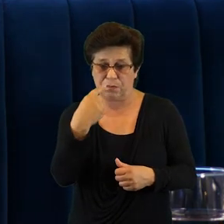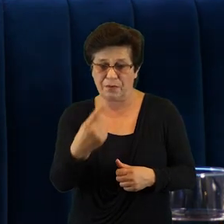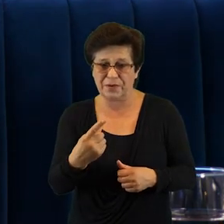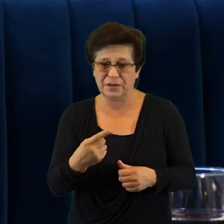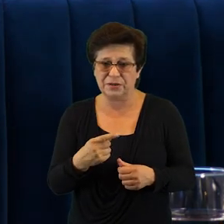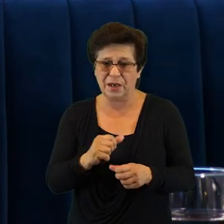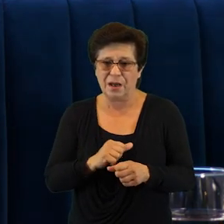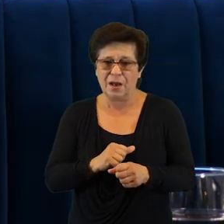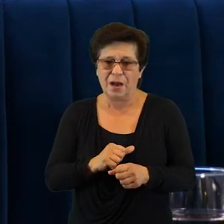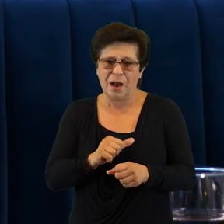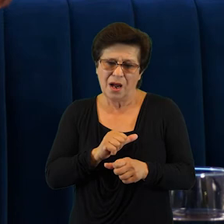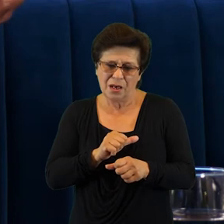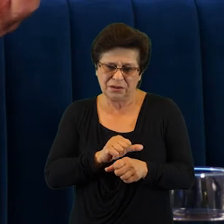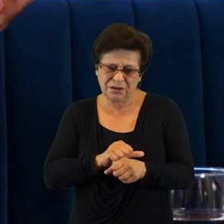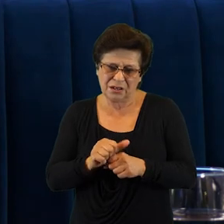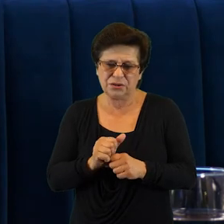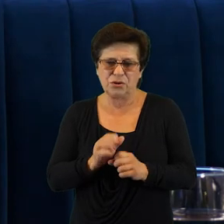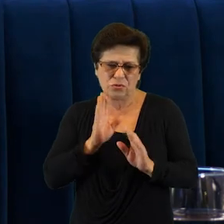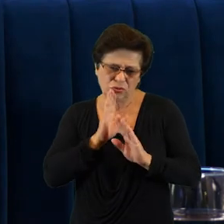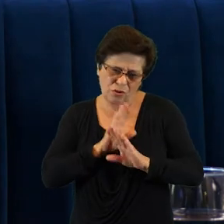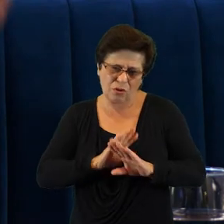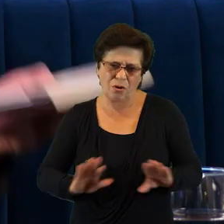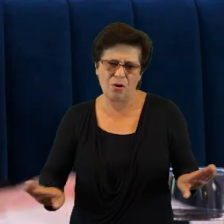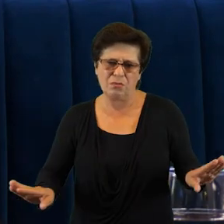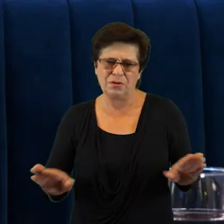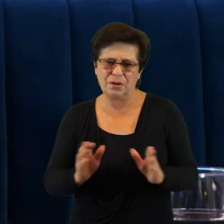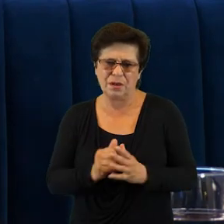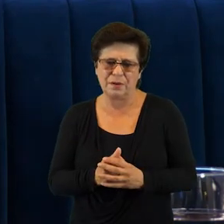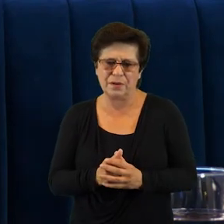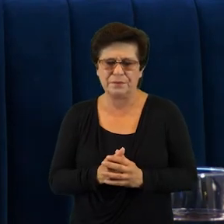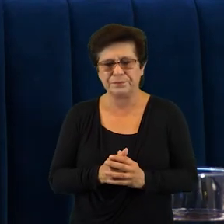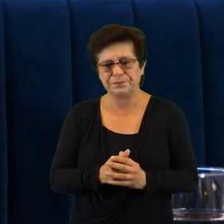Jest taka dosyć skromna, z dużym moim posłowiem, niektórzy mówią, że większym od tej antologii.